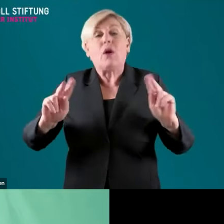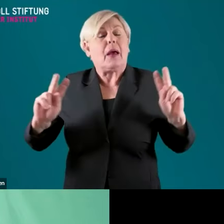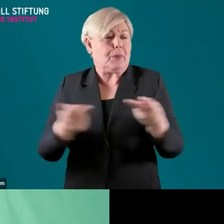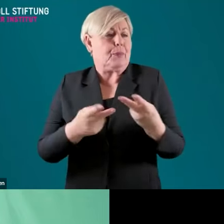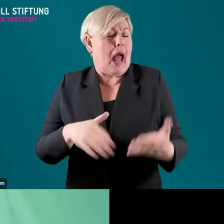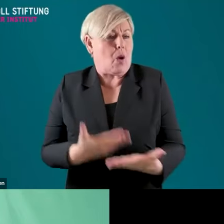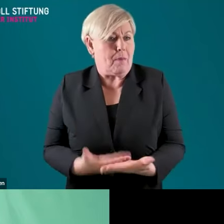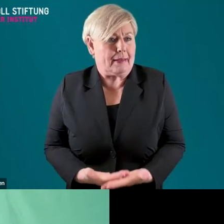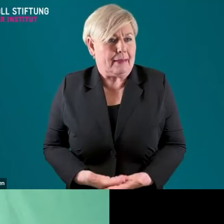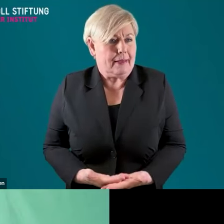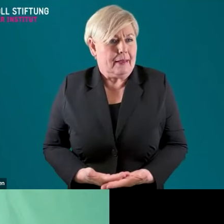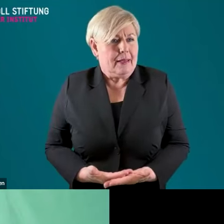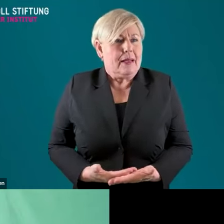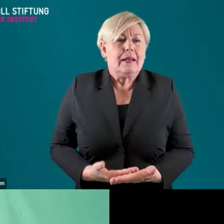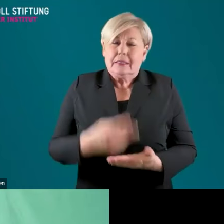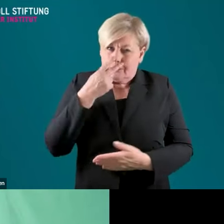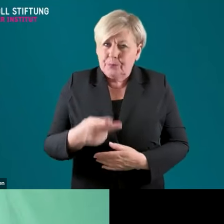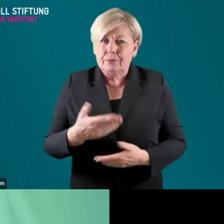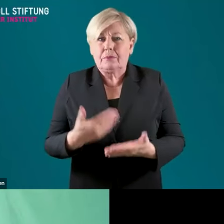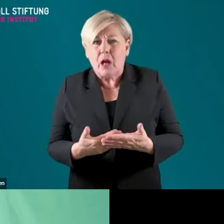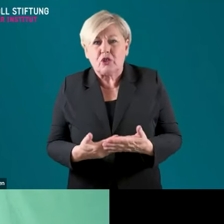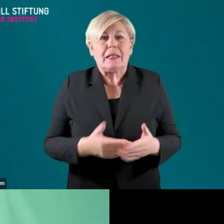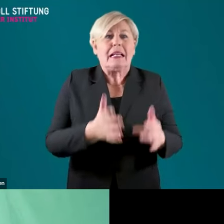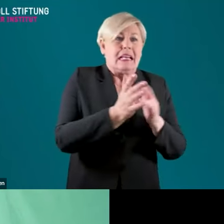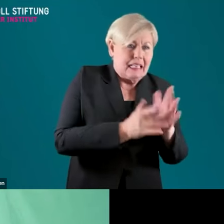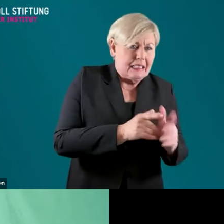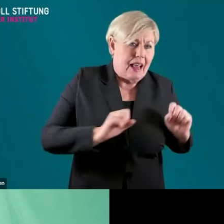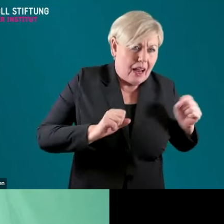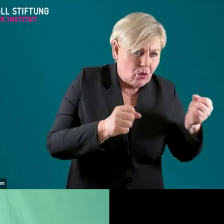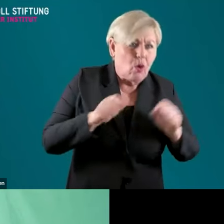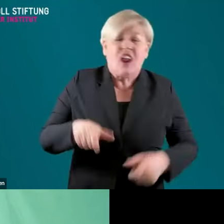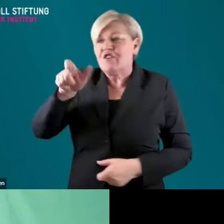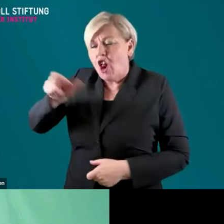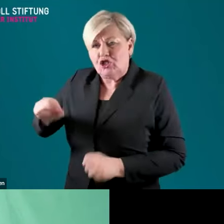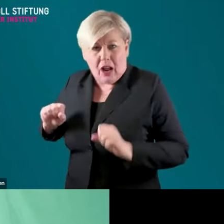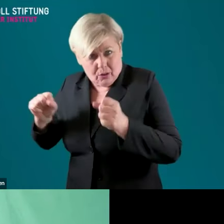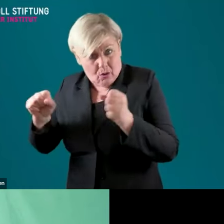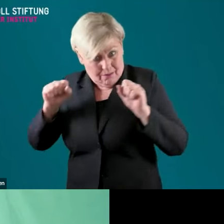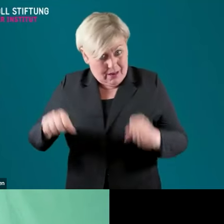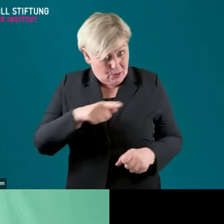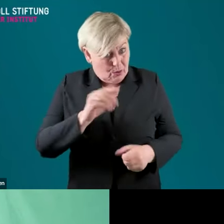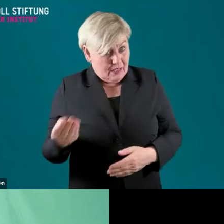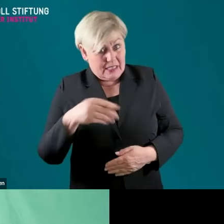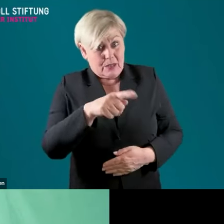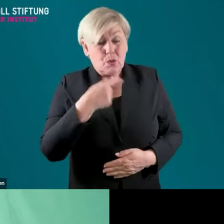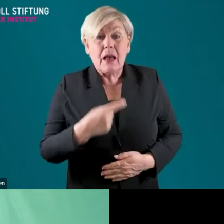Also zeigen sich da zum Beispiel Unterschiede zwischen den christlichen Akteuren und den Völkischen? Kannst du dazu vielleicht etwas sagen?